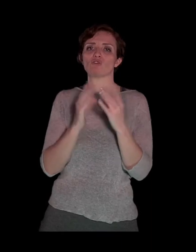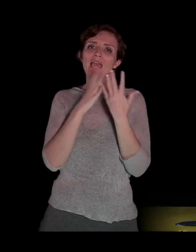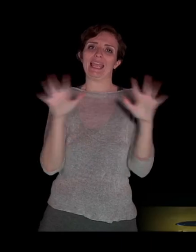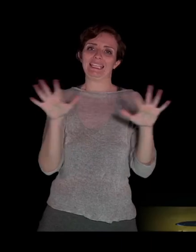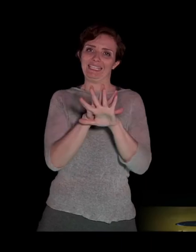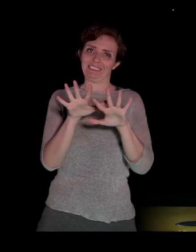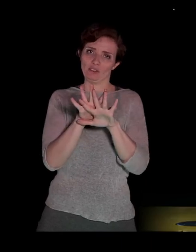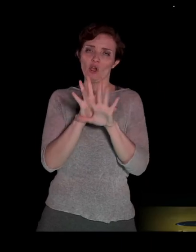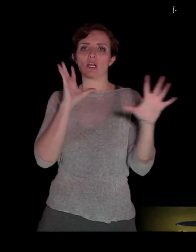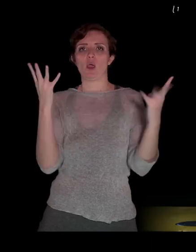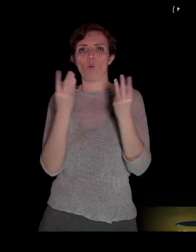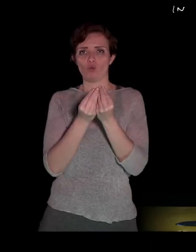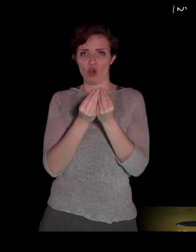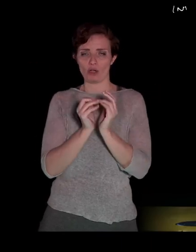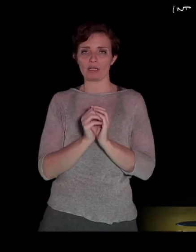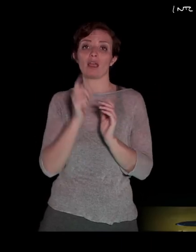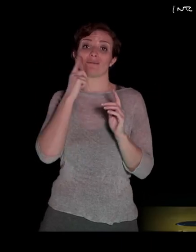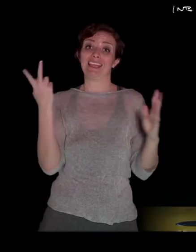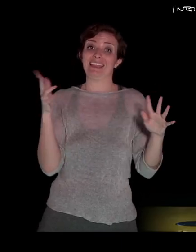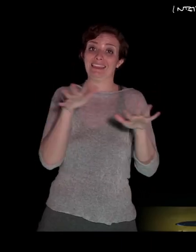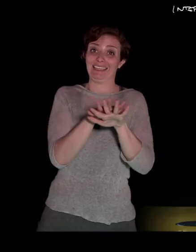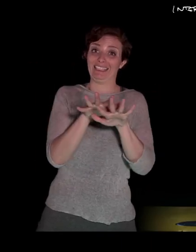Vediamo l'intersezione tra gli insiemi.